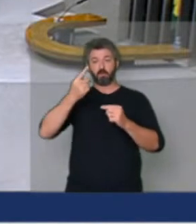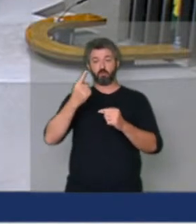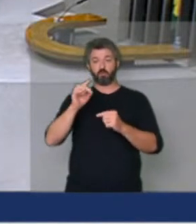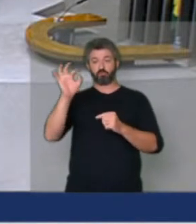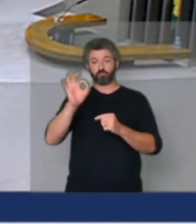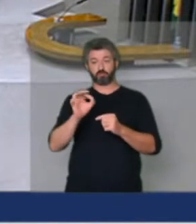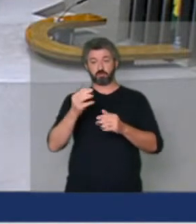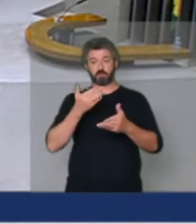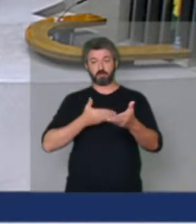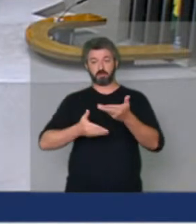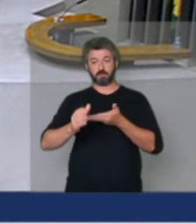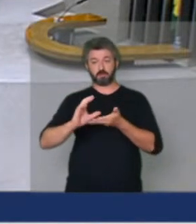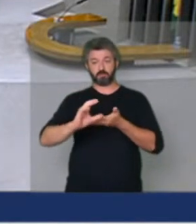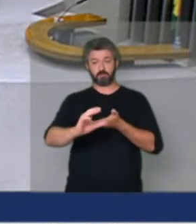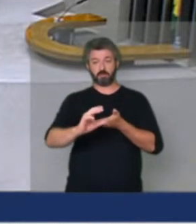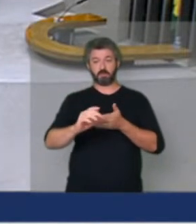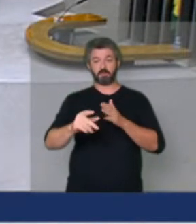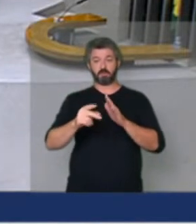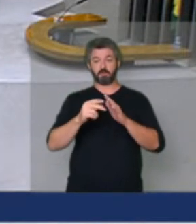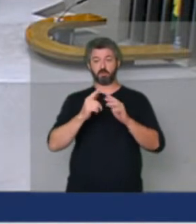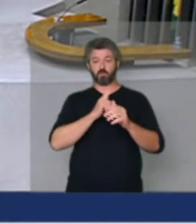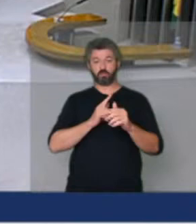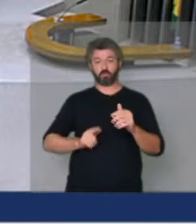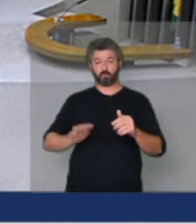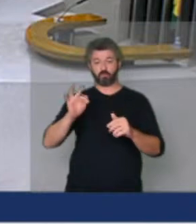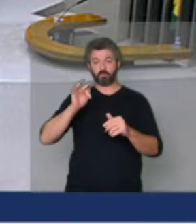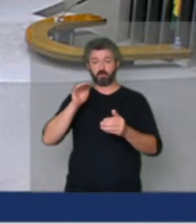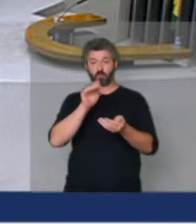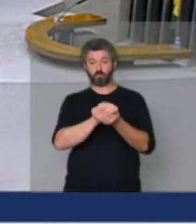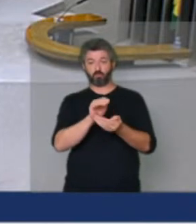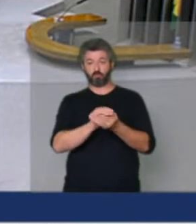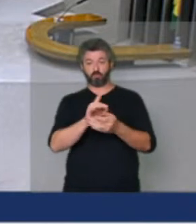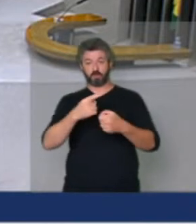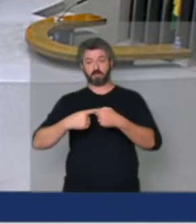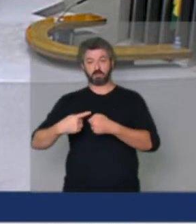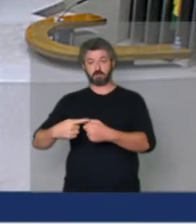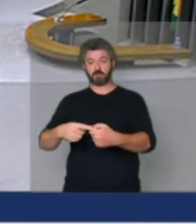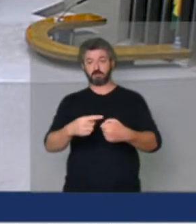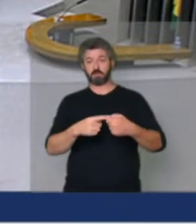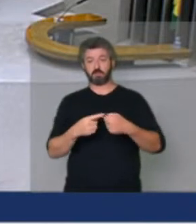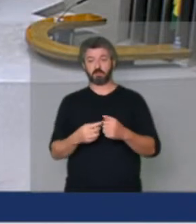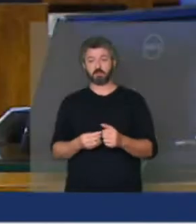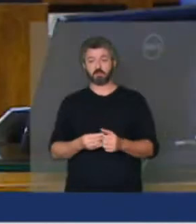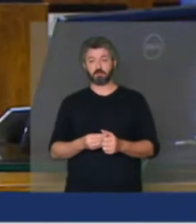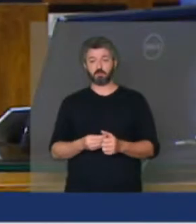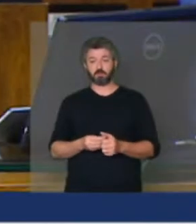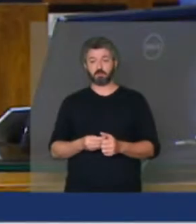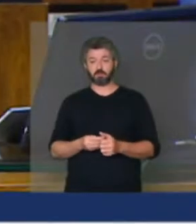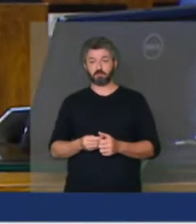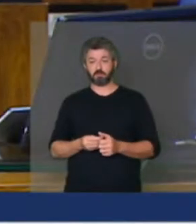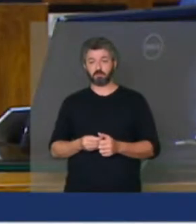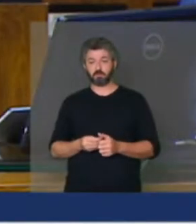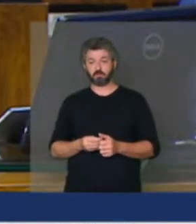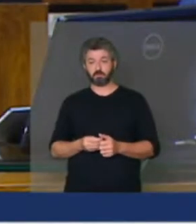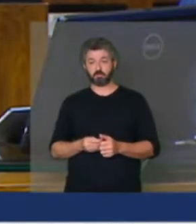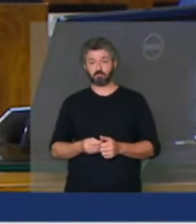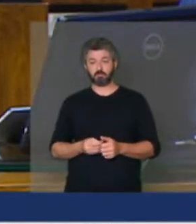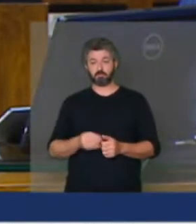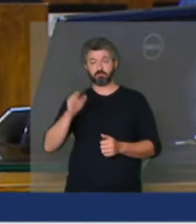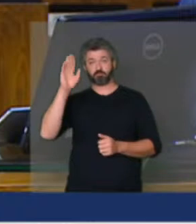MUNICÍPIOS. -- [PRESIDENTE]: AGORA. [DEPUTADO]: PRESIDENTE AGORA ESTÁ ME OUVINDO? -- [PRESIDENTE]: AGORA SIM. [DEPUTADO]: PRESIDENTE NÓS SOMOS